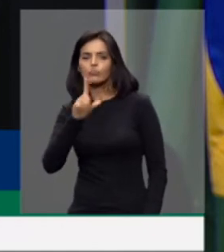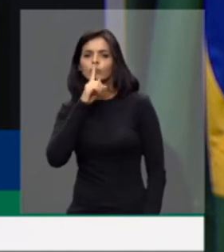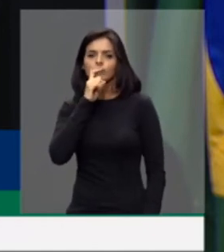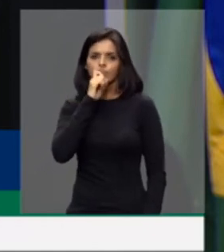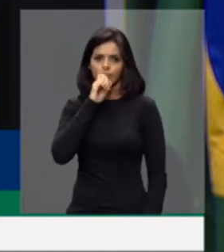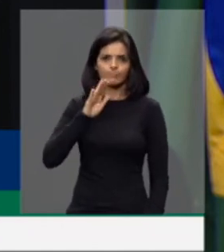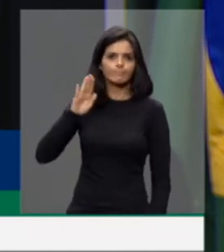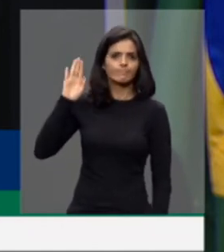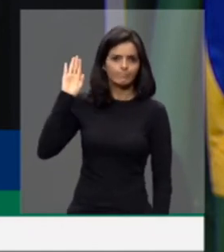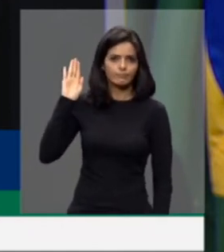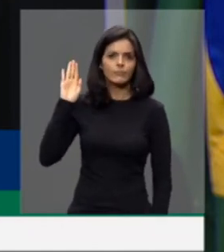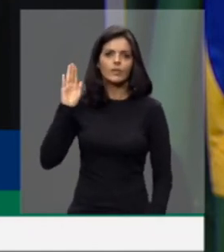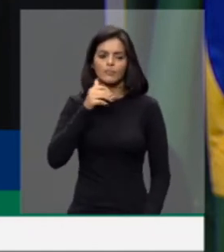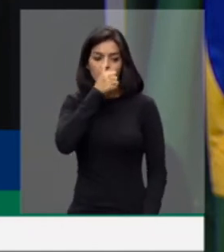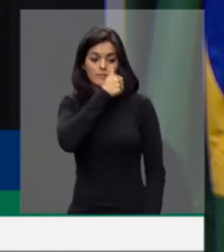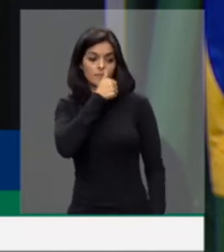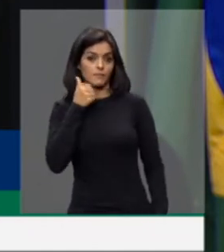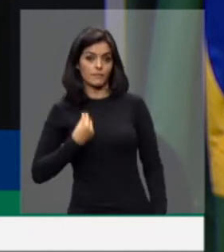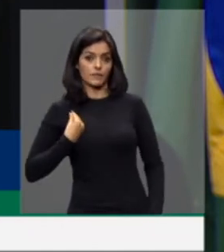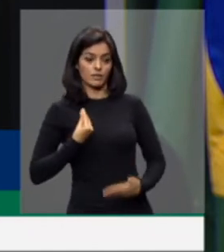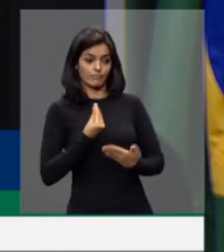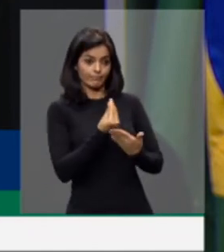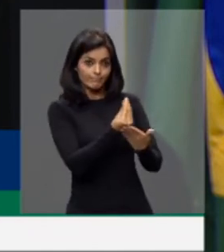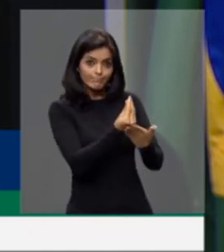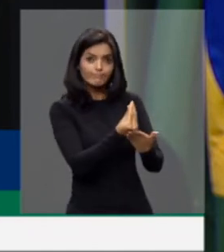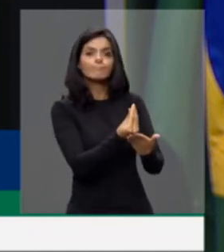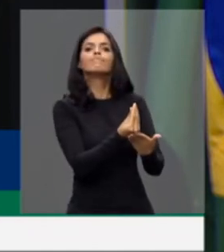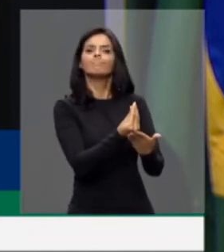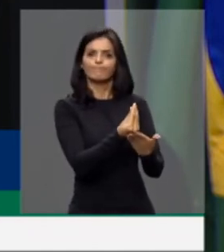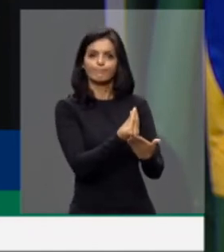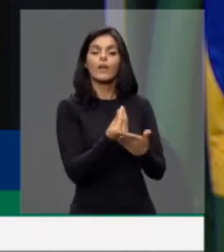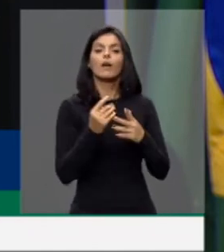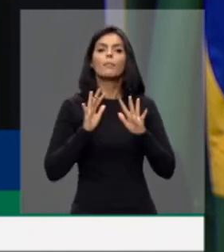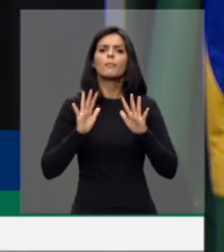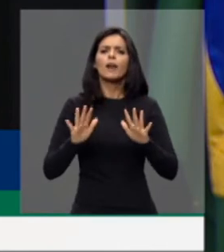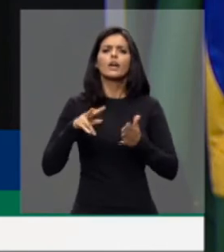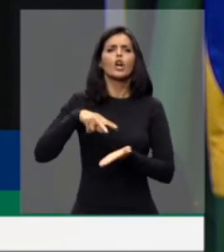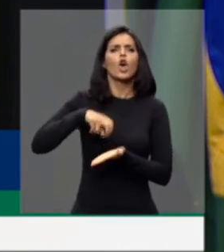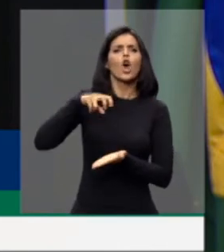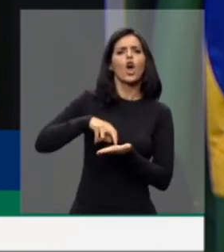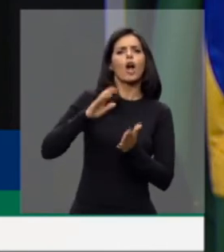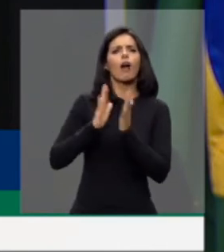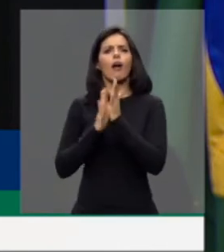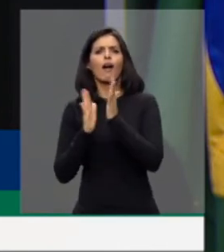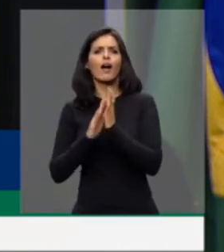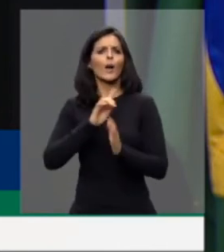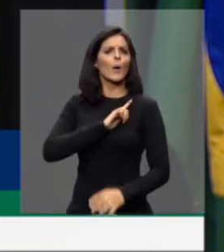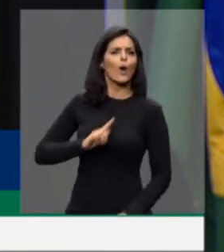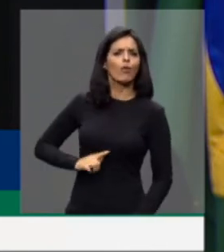PAPEL, TEM QUE ENTREGAR O RESULTADO E, NO CASO, OS POLICIAIS MILITARES, OS POLICIAIS CIVIS, O JURAMENTO, MESMO COM O SACRIFÍCIO DA